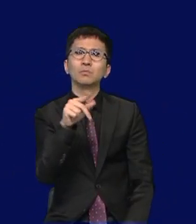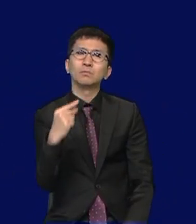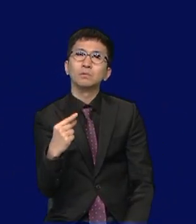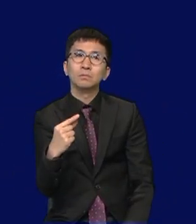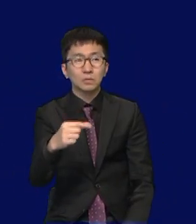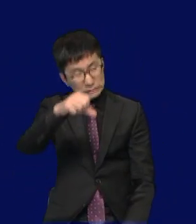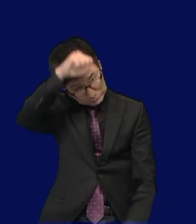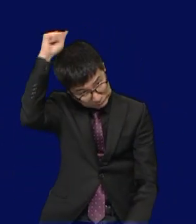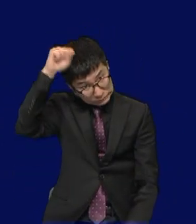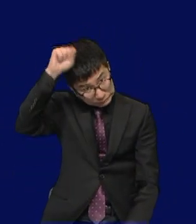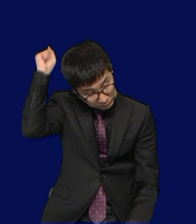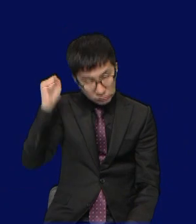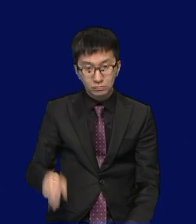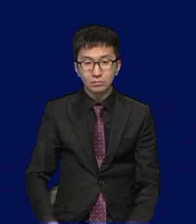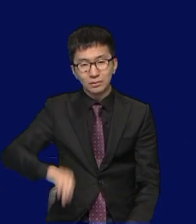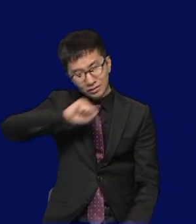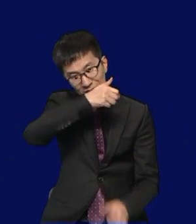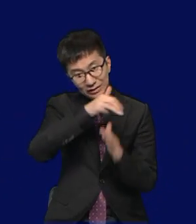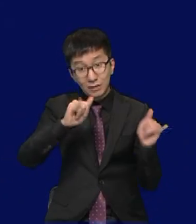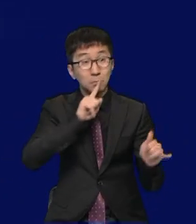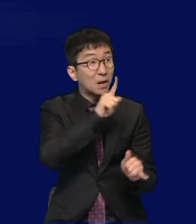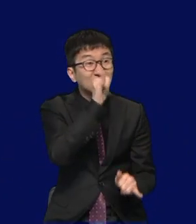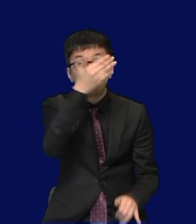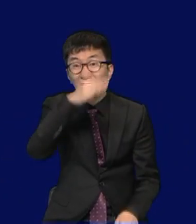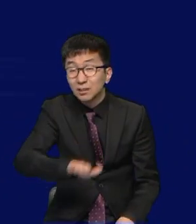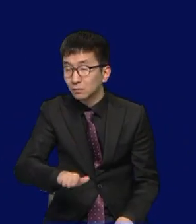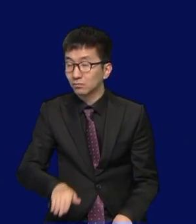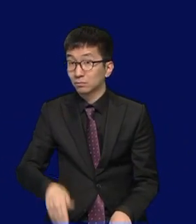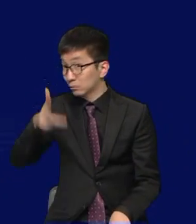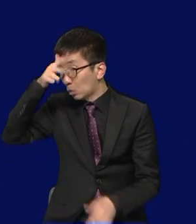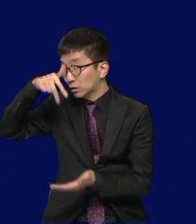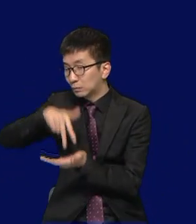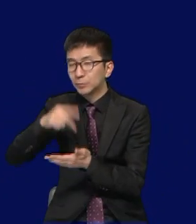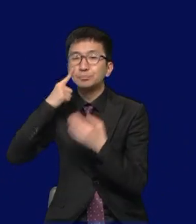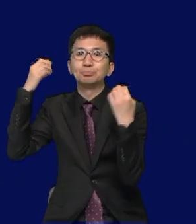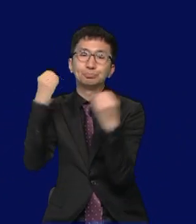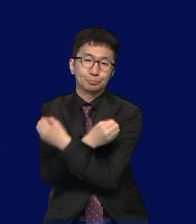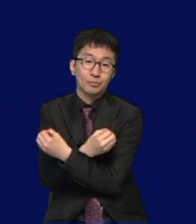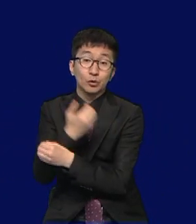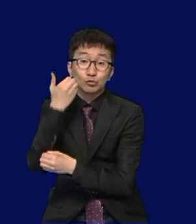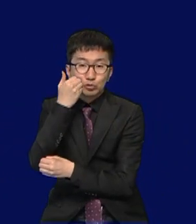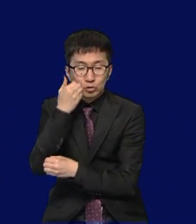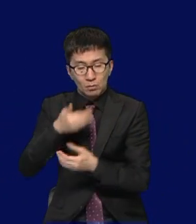흑인이었다고 말했는데 경찰은 60kg에 머리가 간 마빈을 잡아들였습니다.